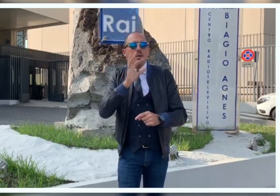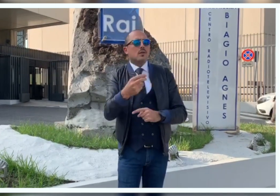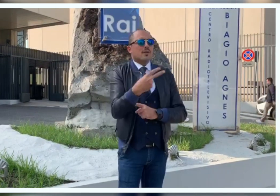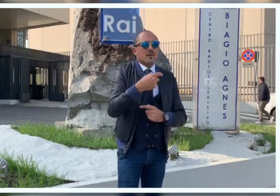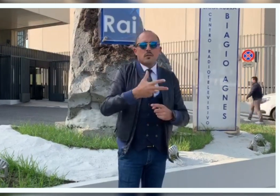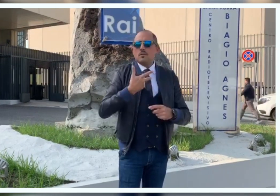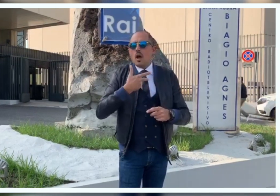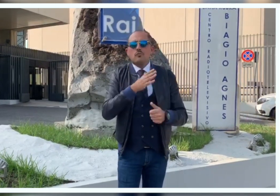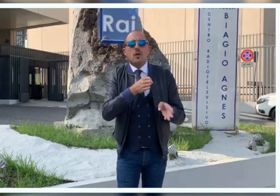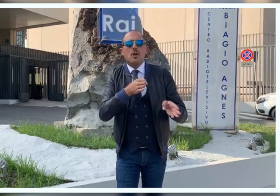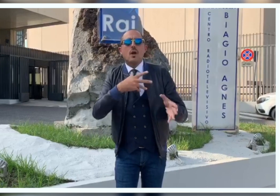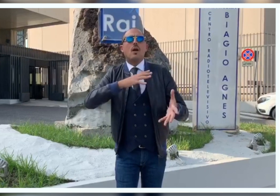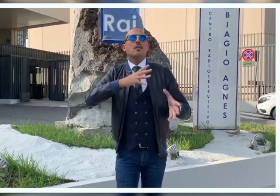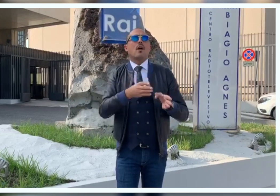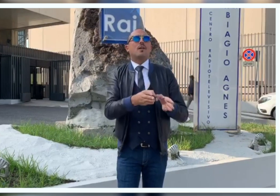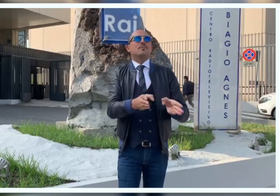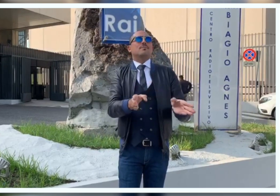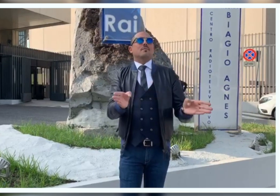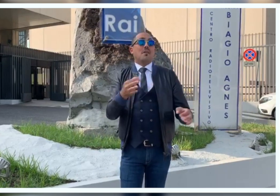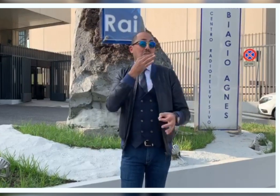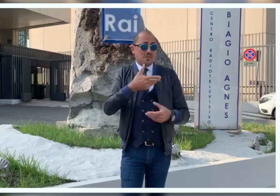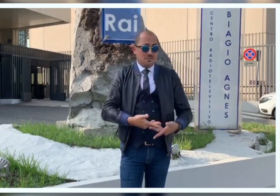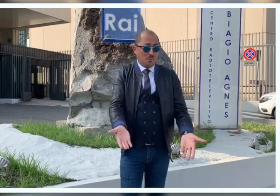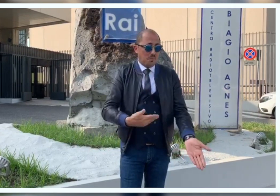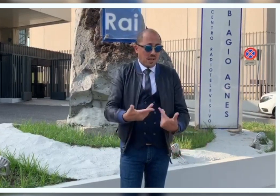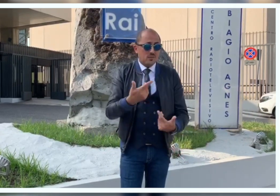I sottotitoli sono molto importanti anche per i sordi oralisti, pertanto stiamo pensando a tutti,